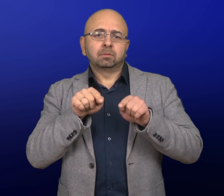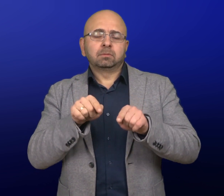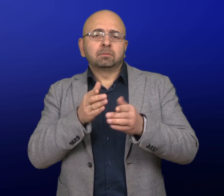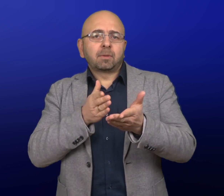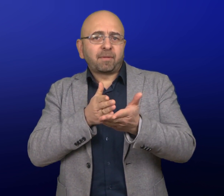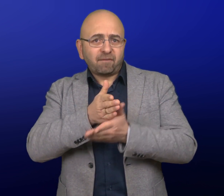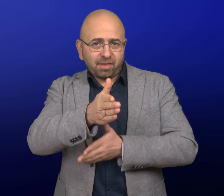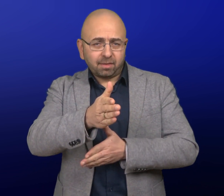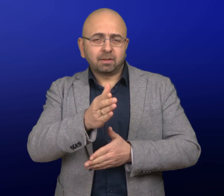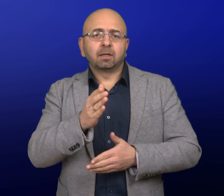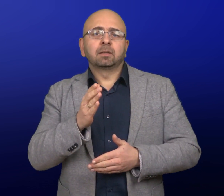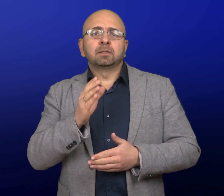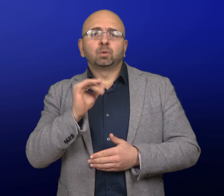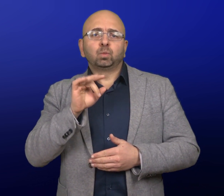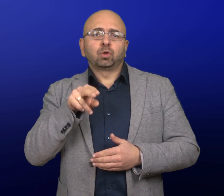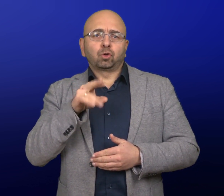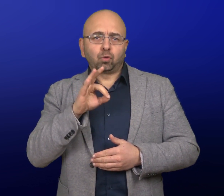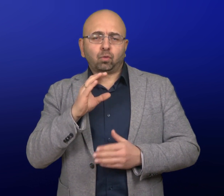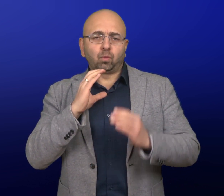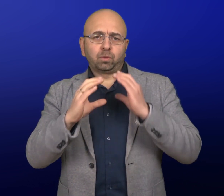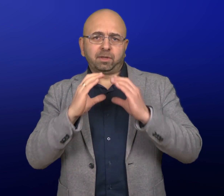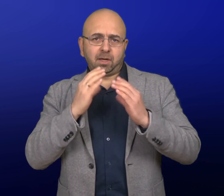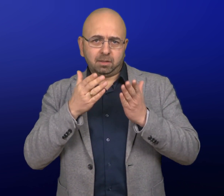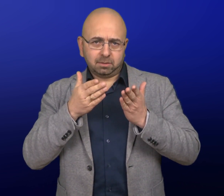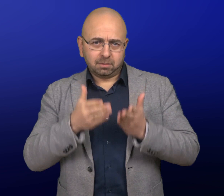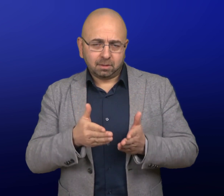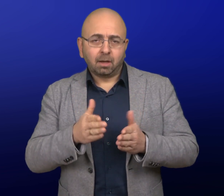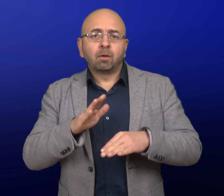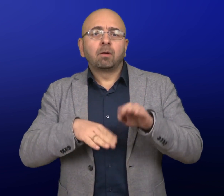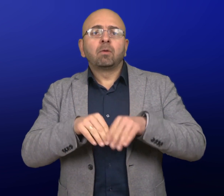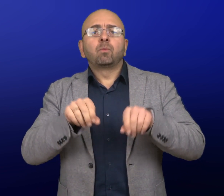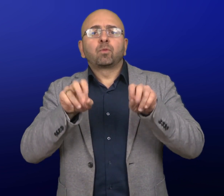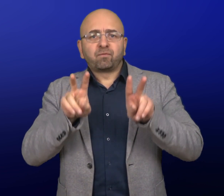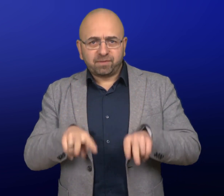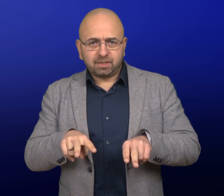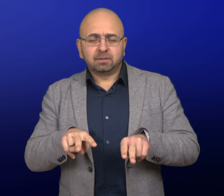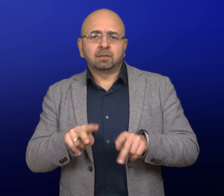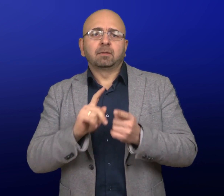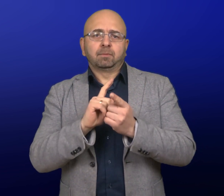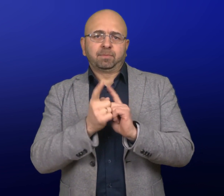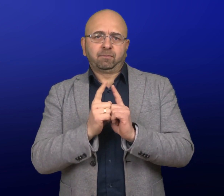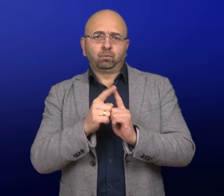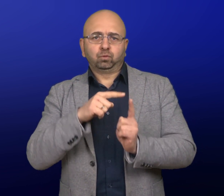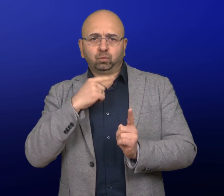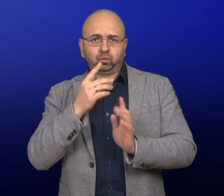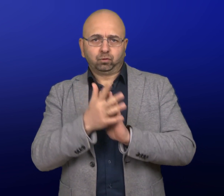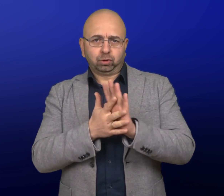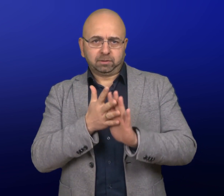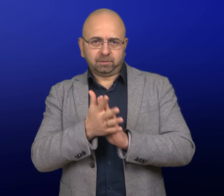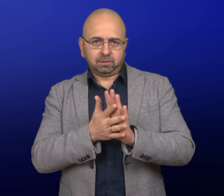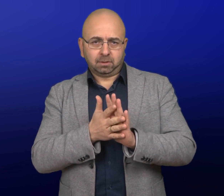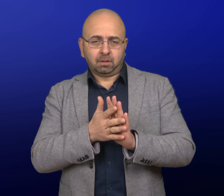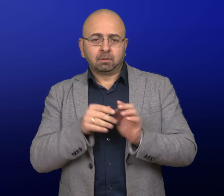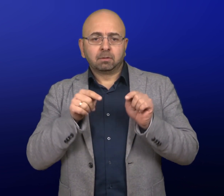Направление: «Сурдокоммуникация», профессия «Переводчик русского жестового языка».